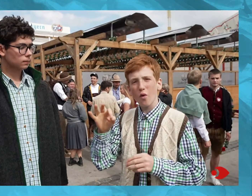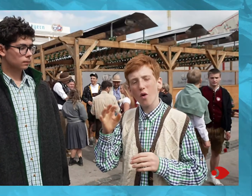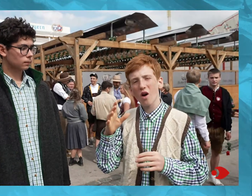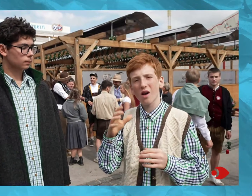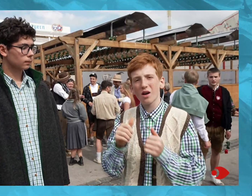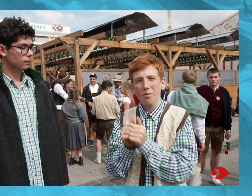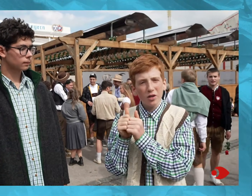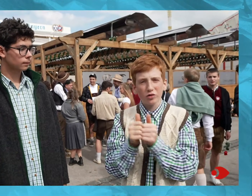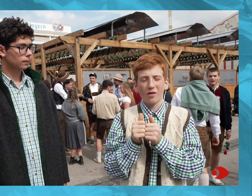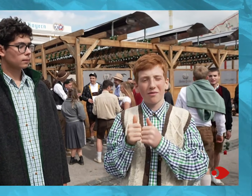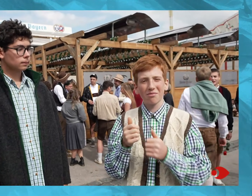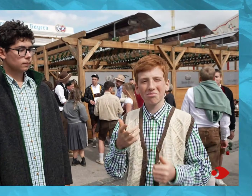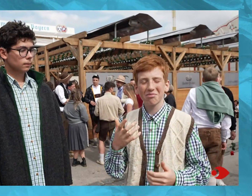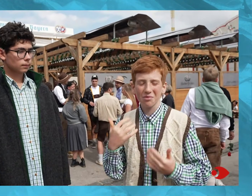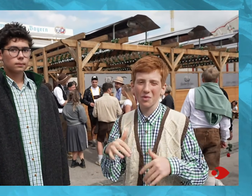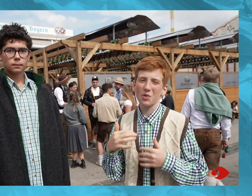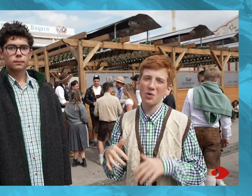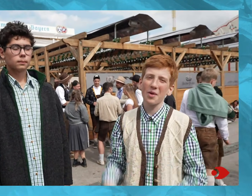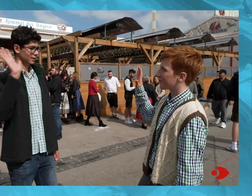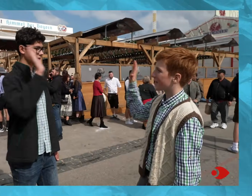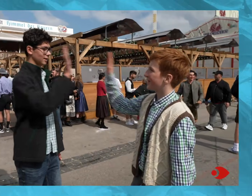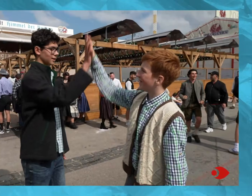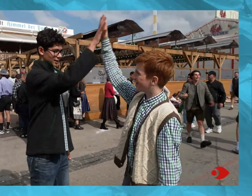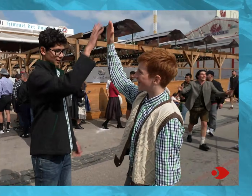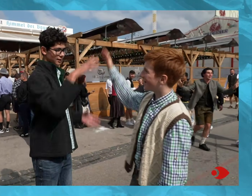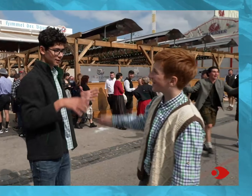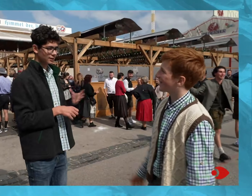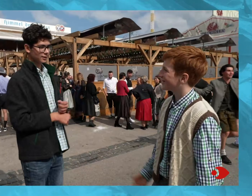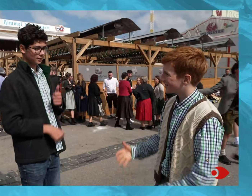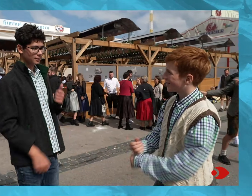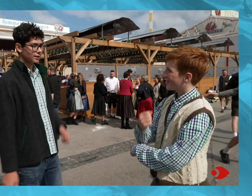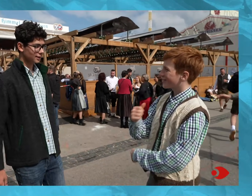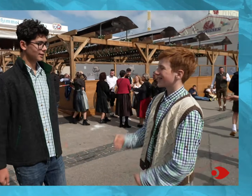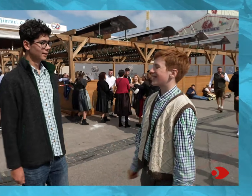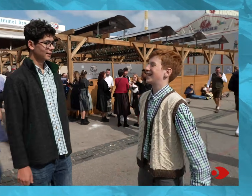die verschiedenen Gebärden für "Gemeinschaft". Geschafft. - Geschafft.